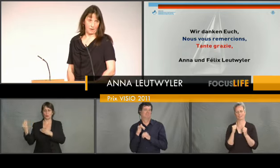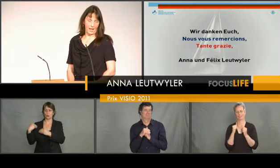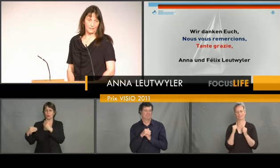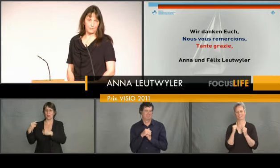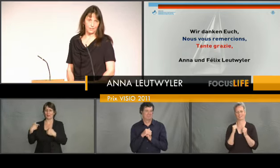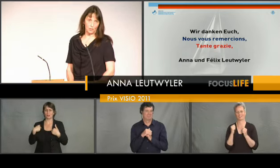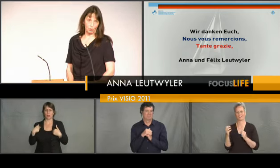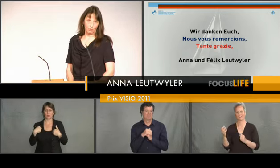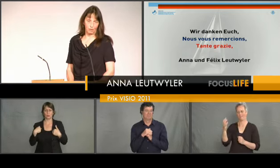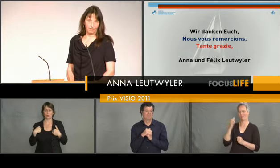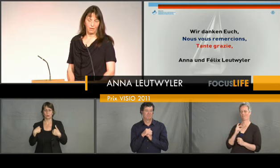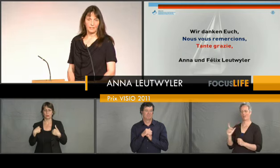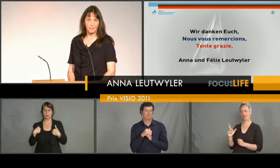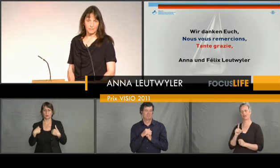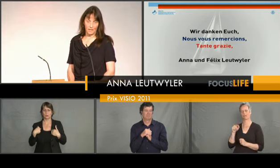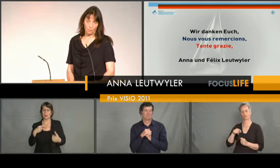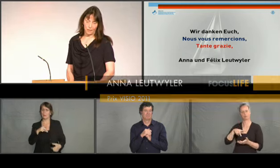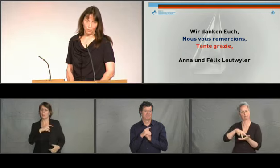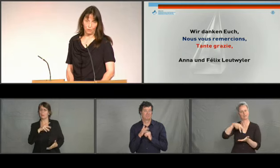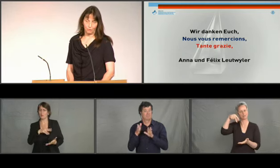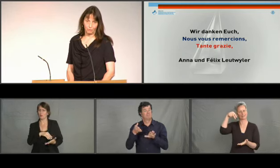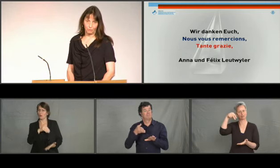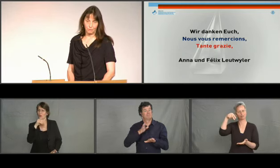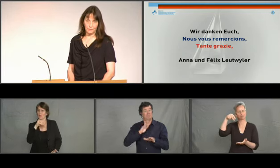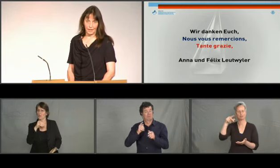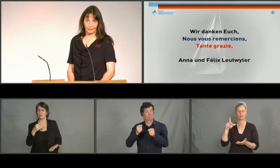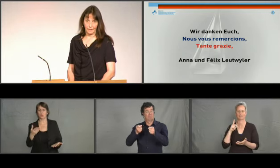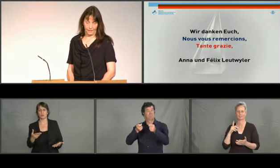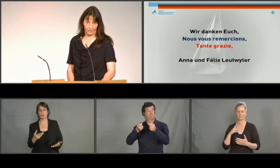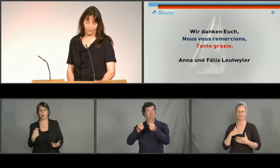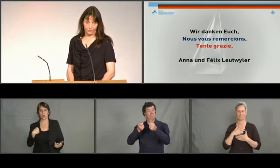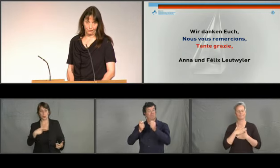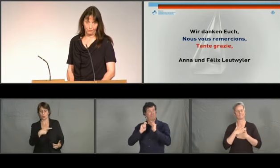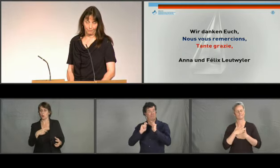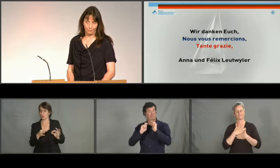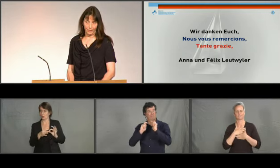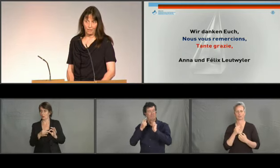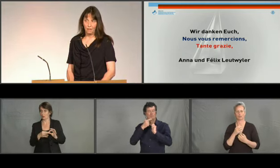Preis VISIO waren wir sehr berührt und sehr geehrt.